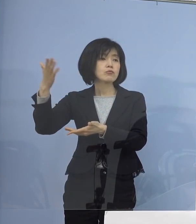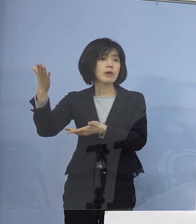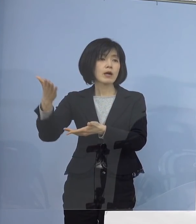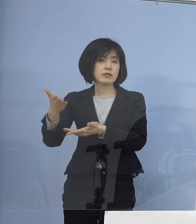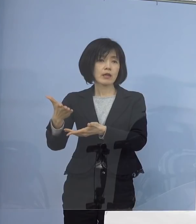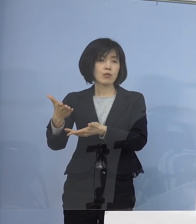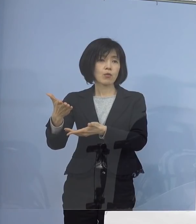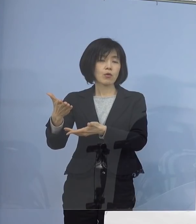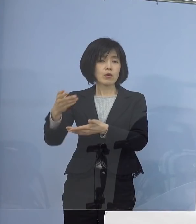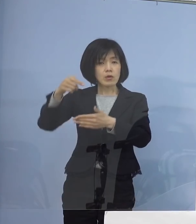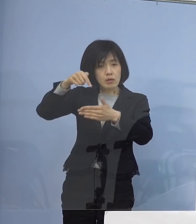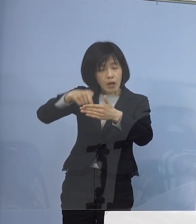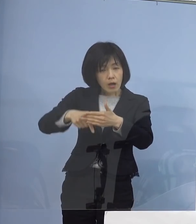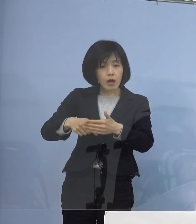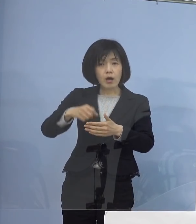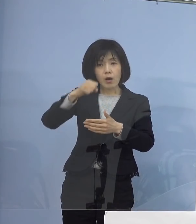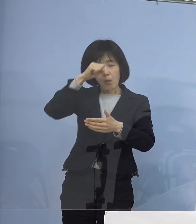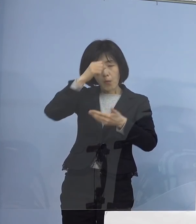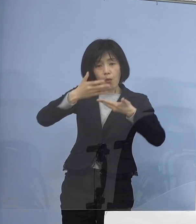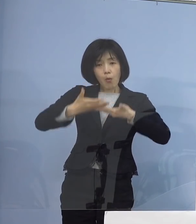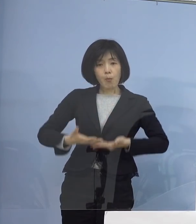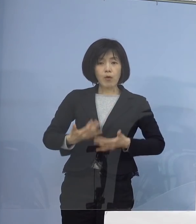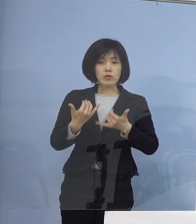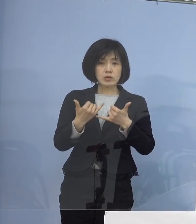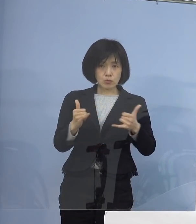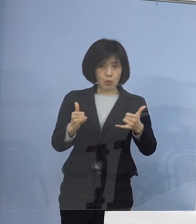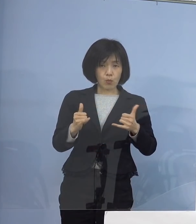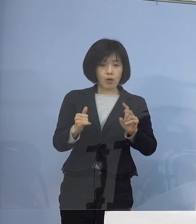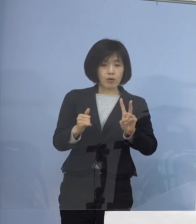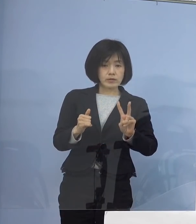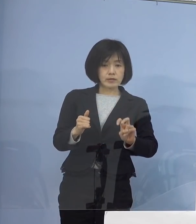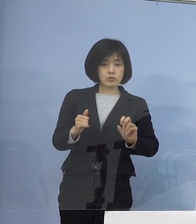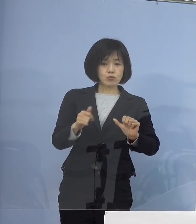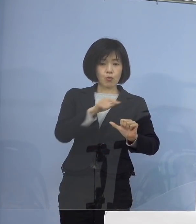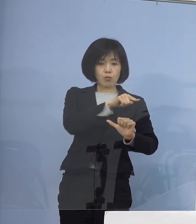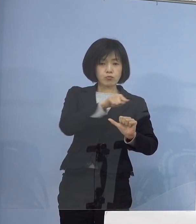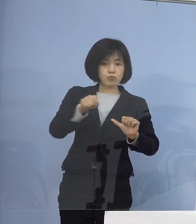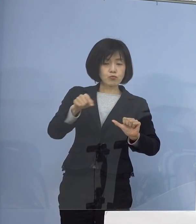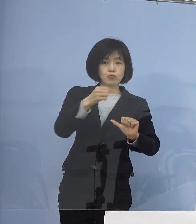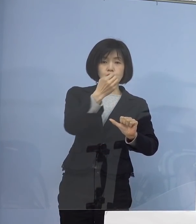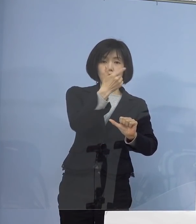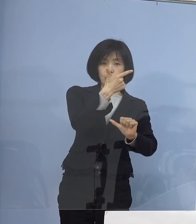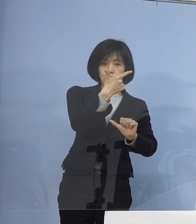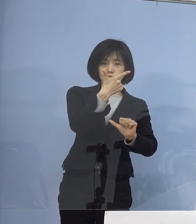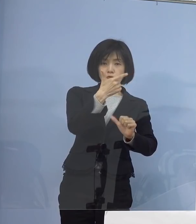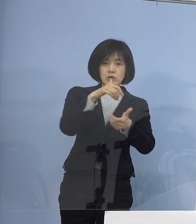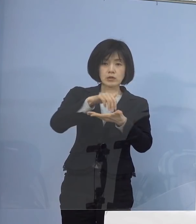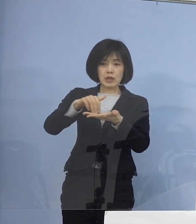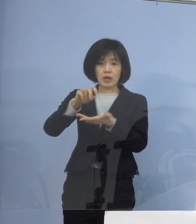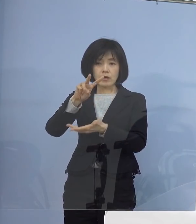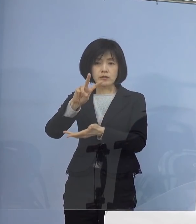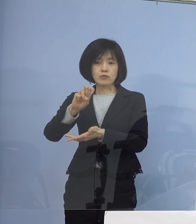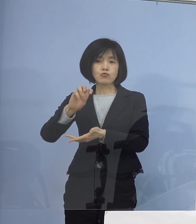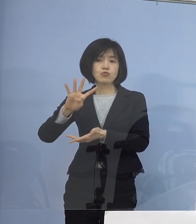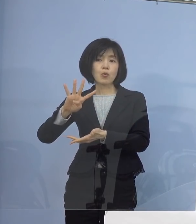うち重症者割合こちらは25分の6 24パーセントとなります